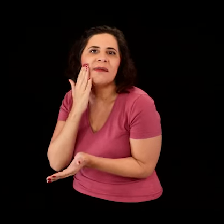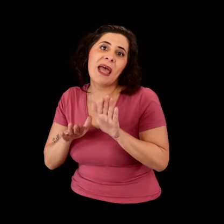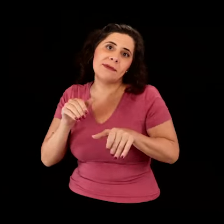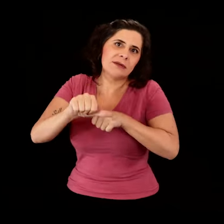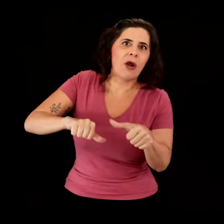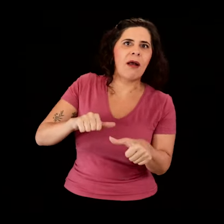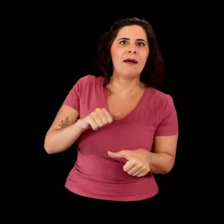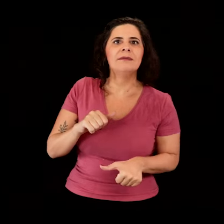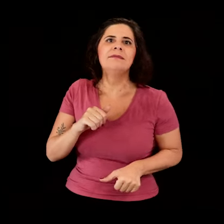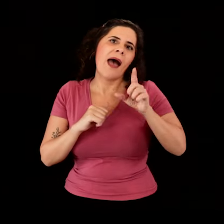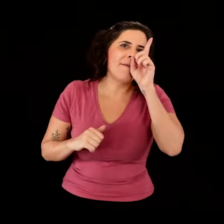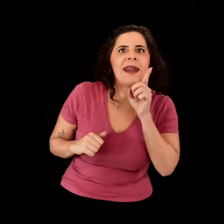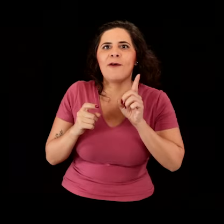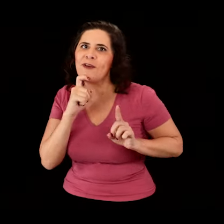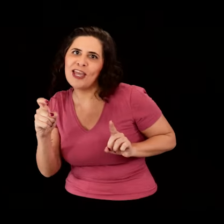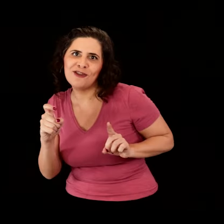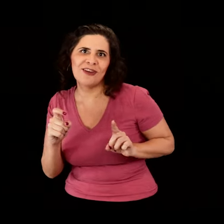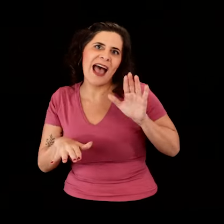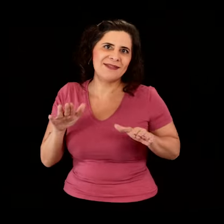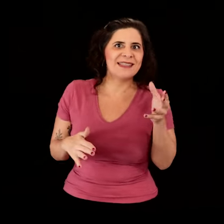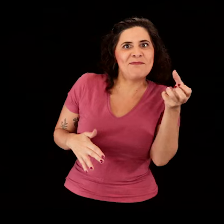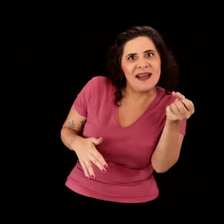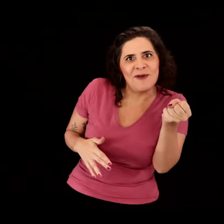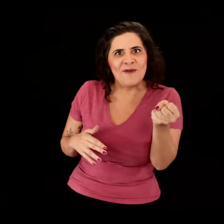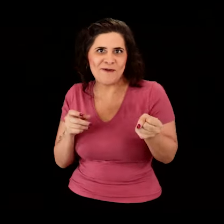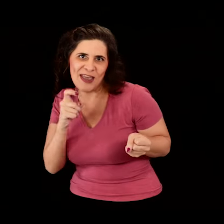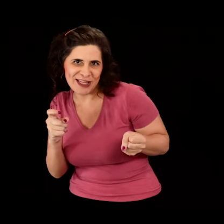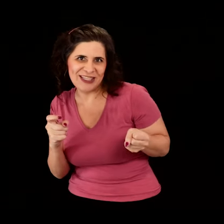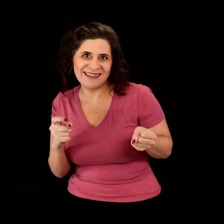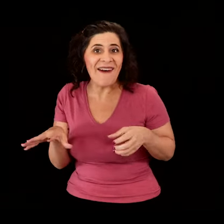Às vezes é amarelo e verde, às vezes, branco e verde. Então, nesse prédio, dentro também